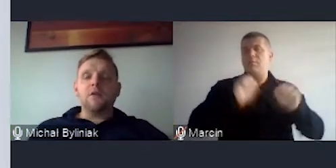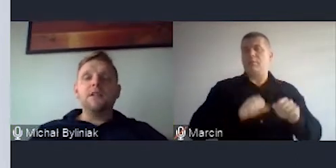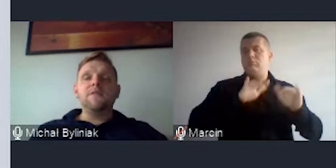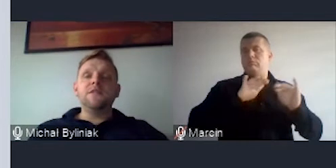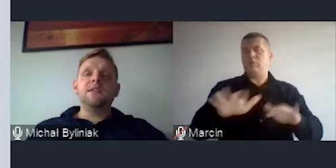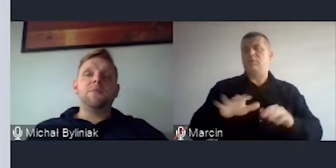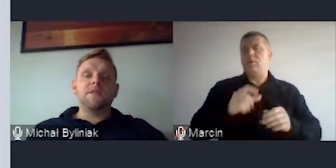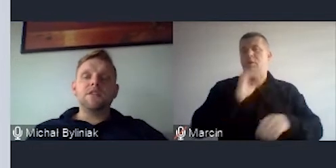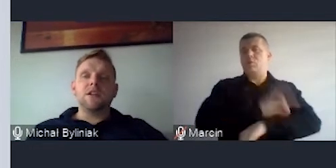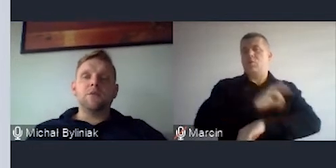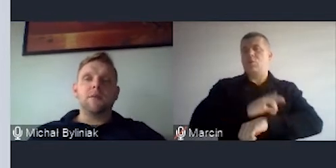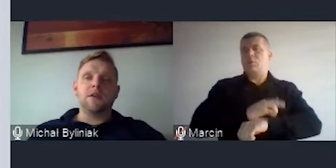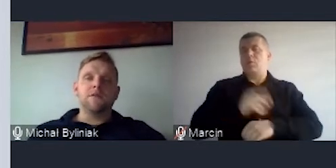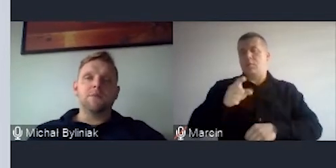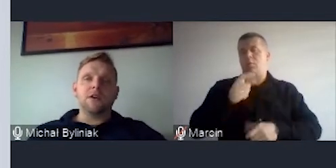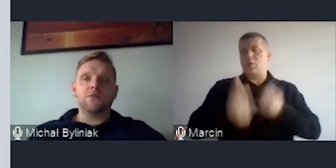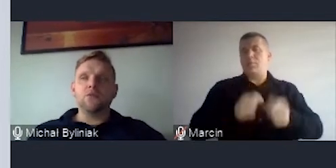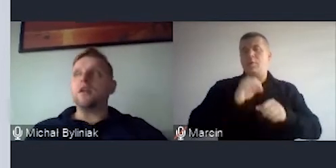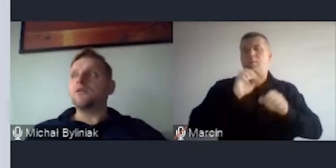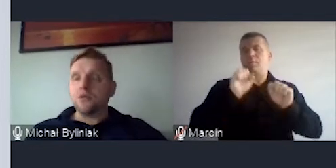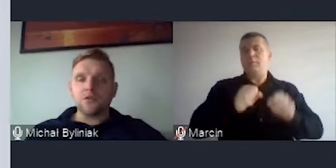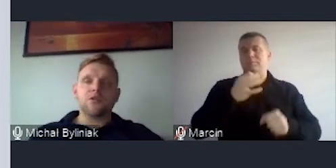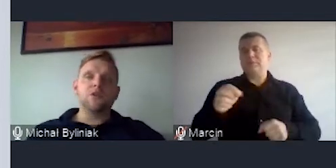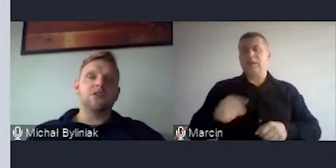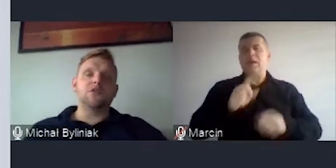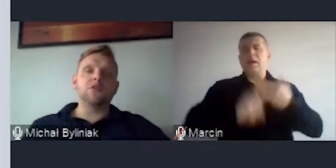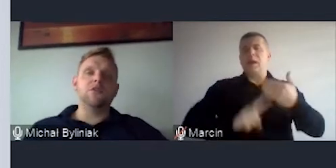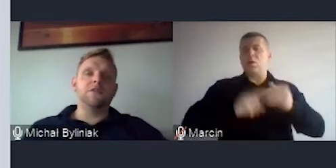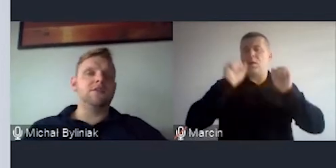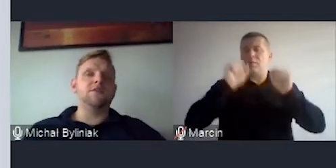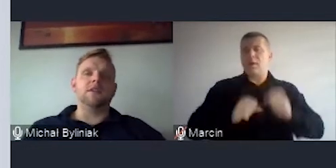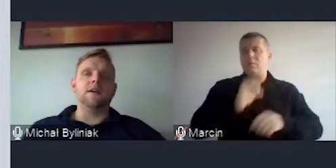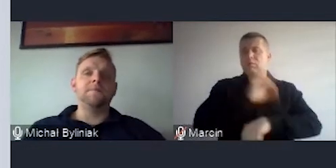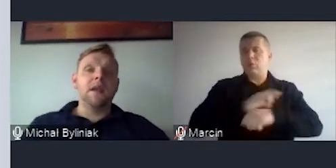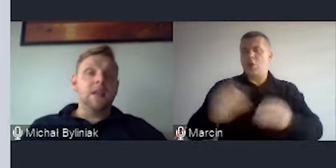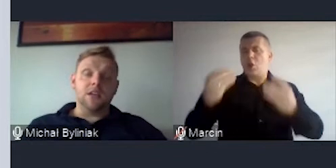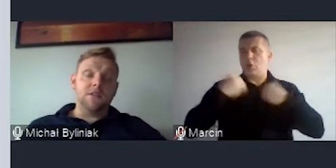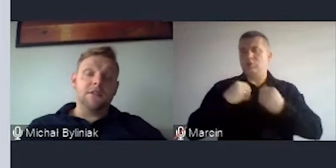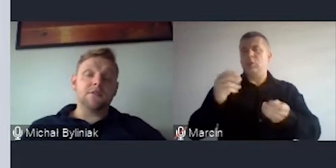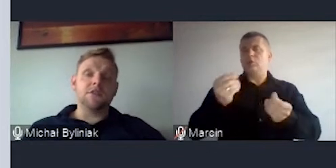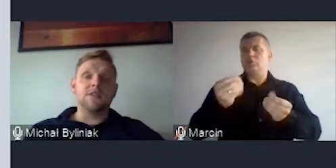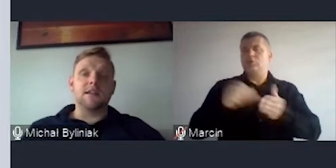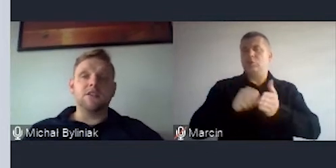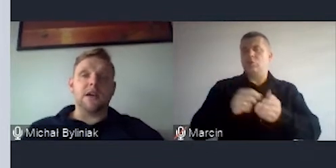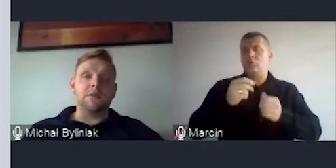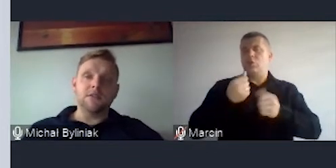Jako beneficjent prowadzicie rachunek bankowy projektu na który otrzymujecie środki dofinansowania, jeśli finansujecie się zaliczkami,